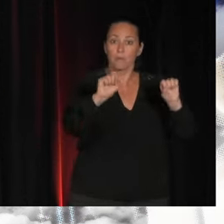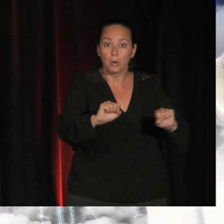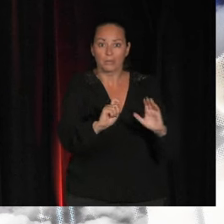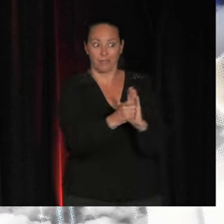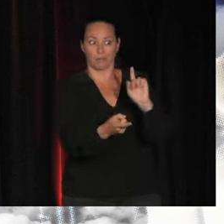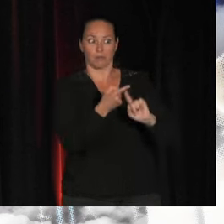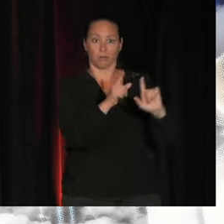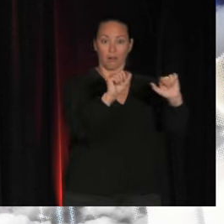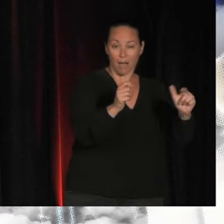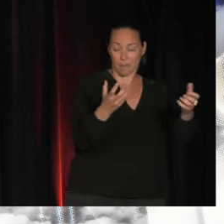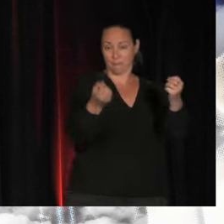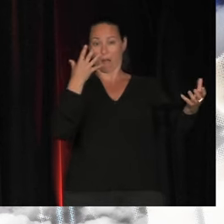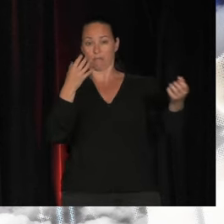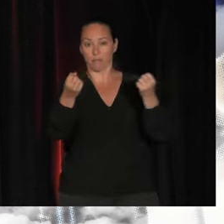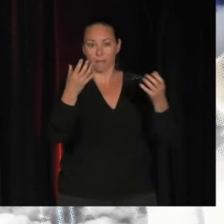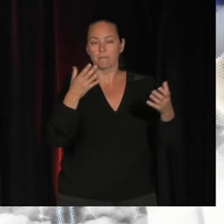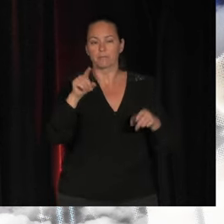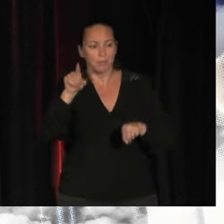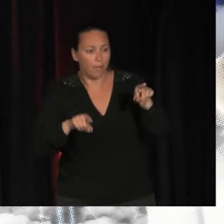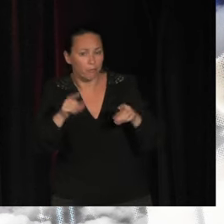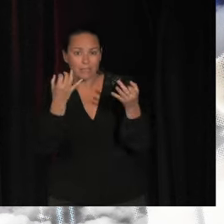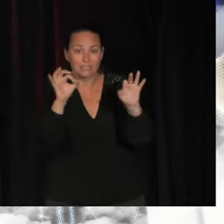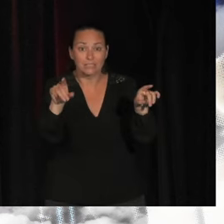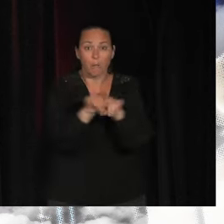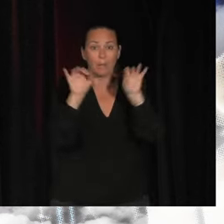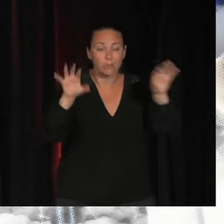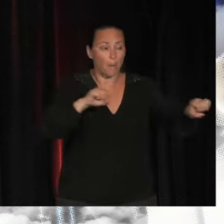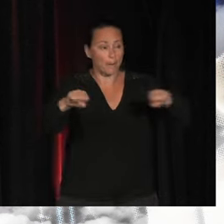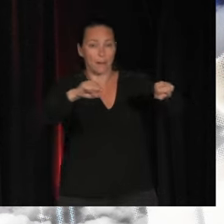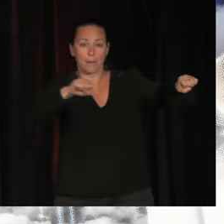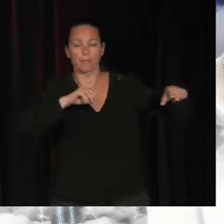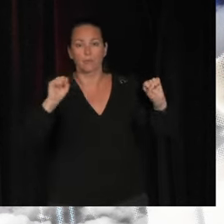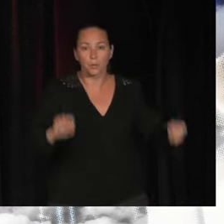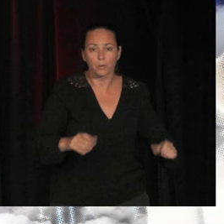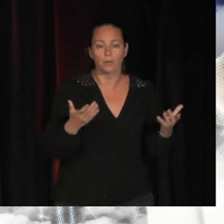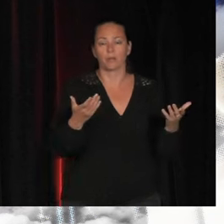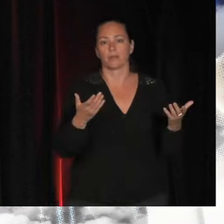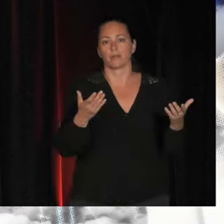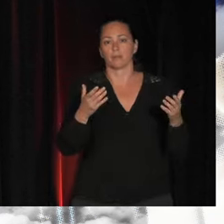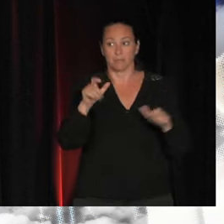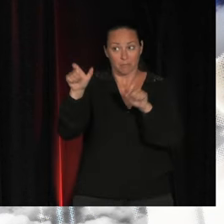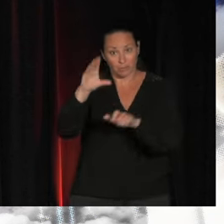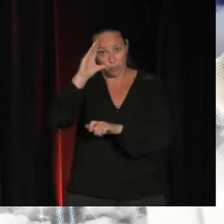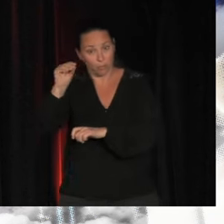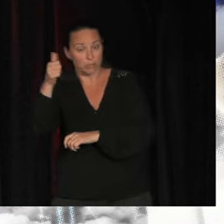C'est très lumineux, il y en a parfois 10 qui pètent en même temps, même les casteurs ou les pros qui en parlent disent : "Tu attends